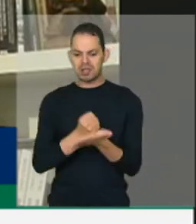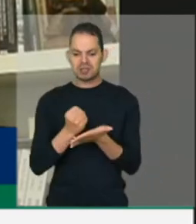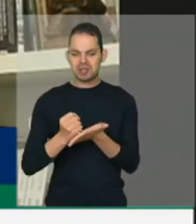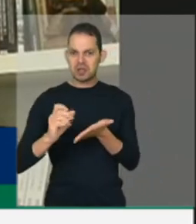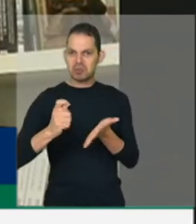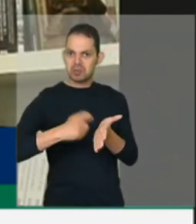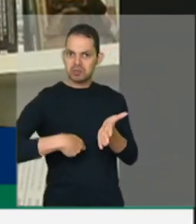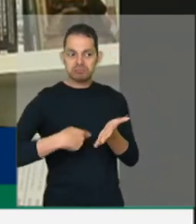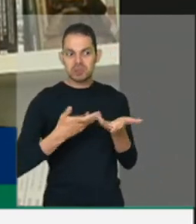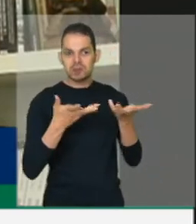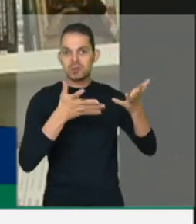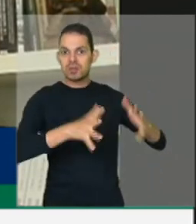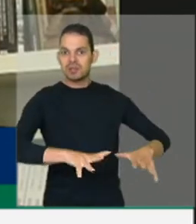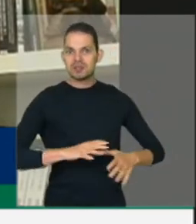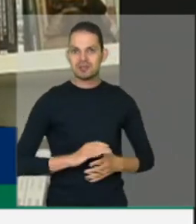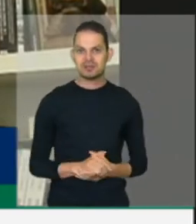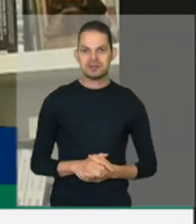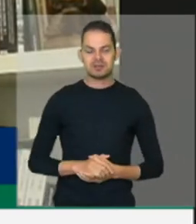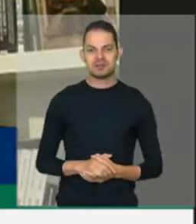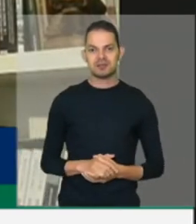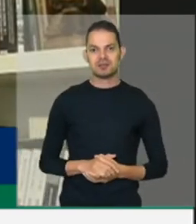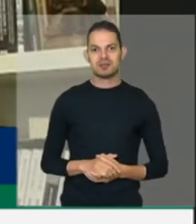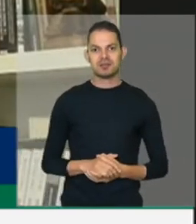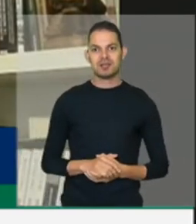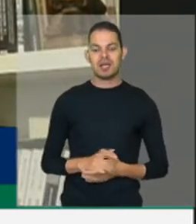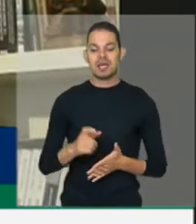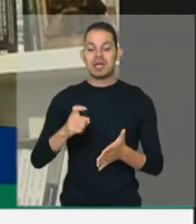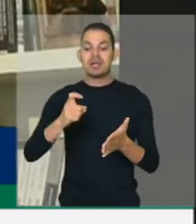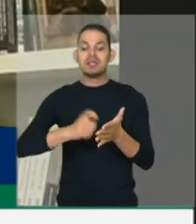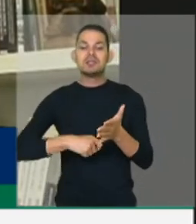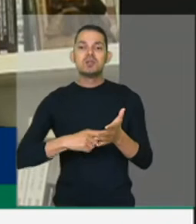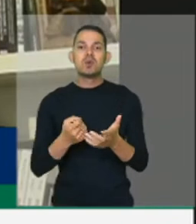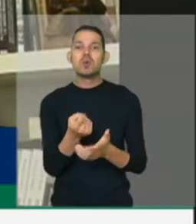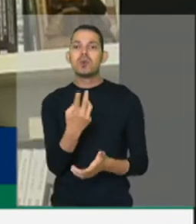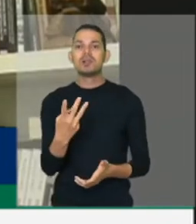A ASSINAR O CONTRATO NO VOLUME TOTAL. ASSINANDO 3 VEZES MENOS